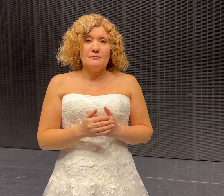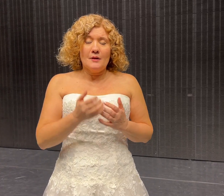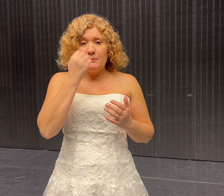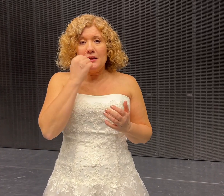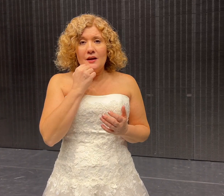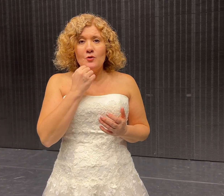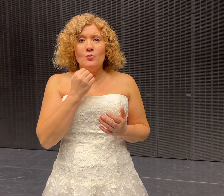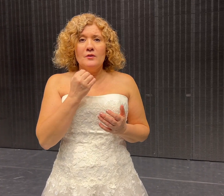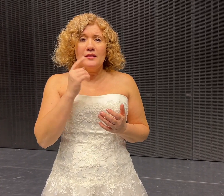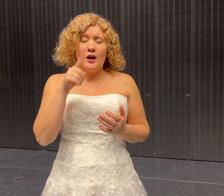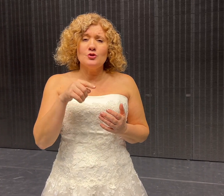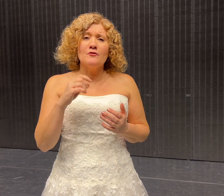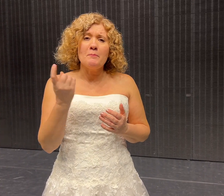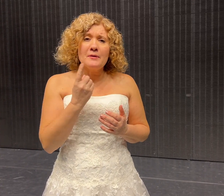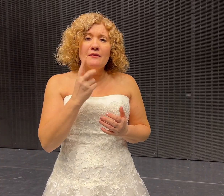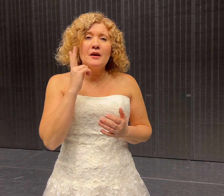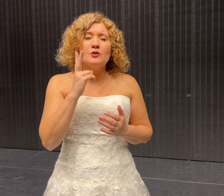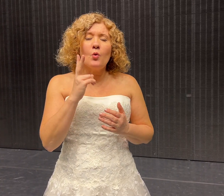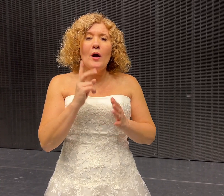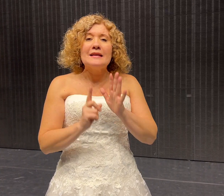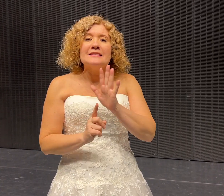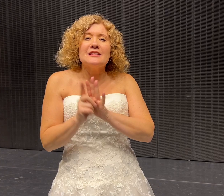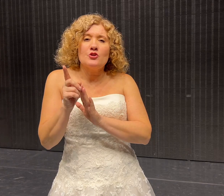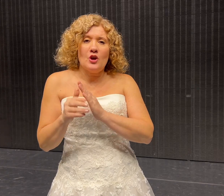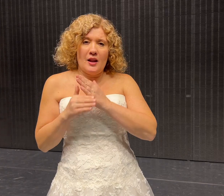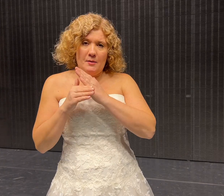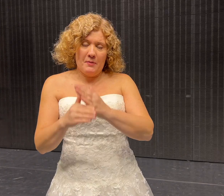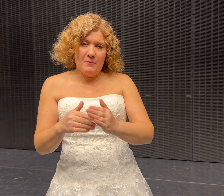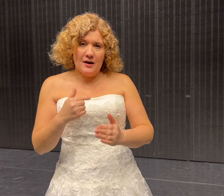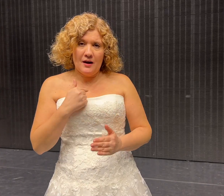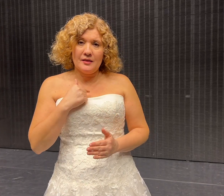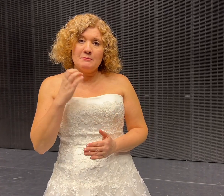Также, во-первых, благодарю тех, кто изначально помогал нам —